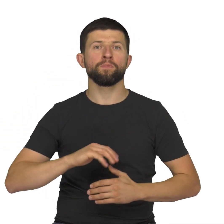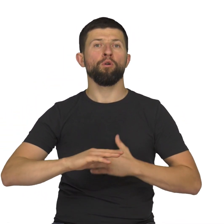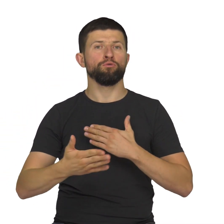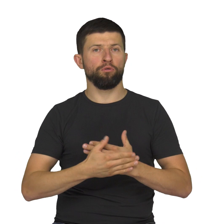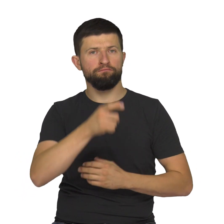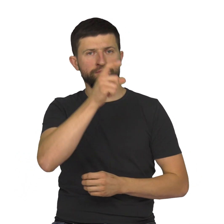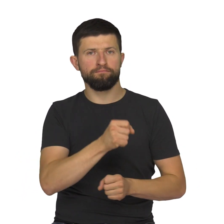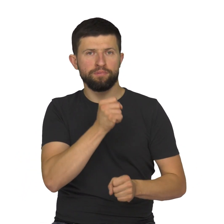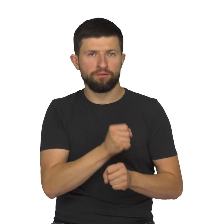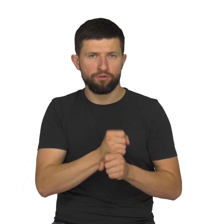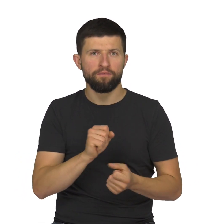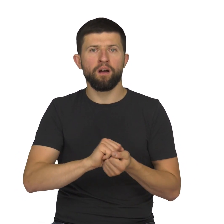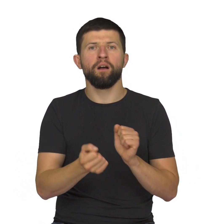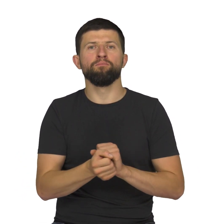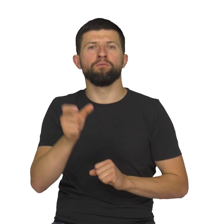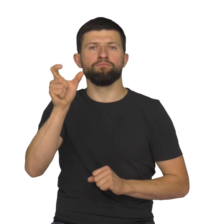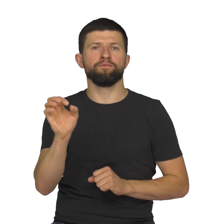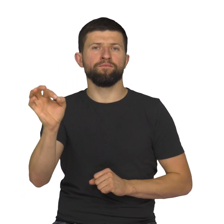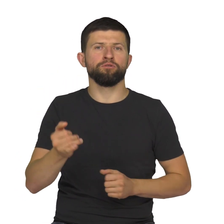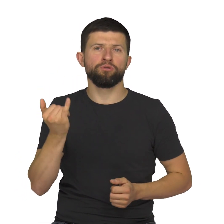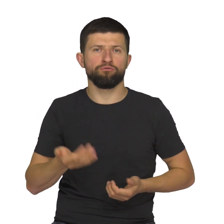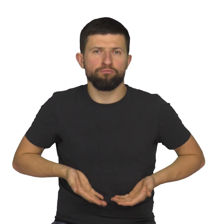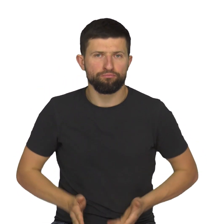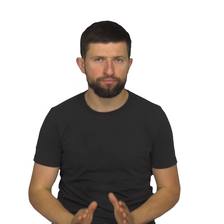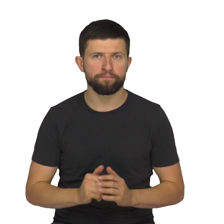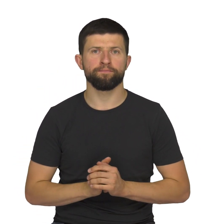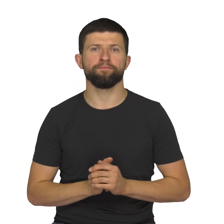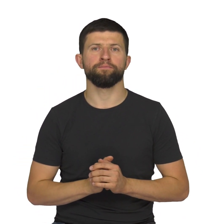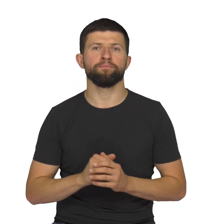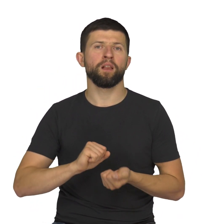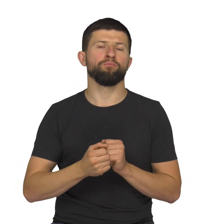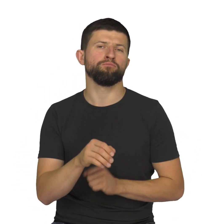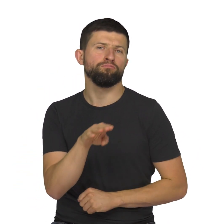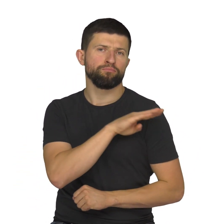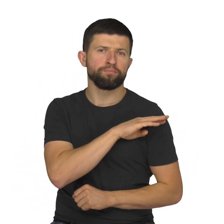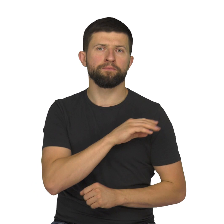W razie ślubu pracownika lub urodzenia się jego dziecka albo zgonu